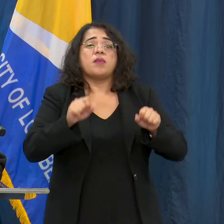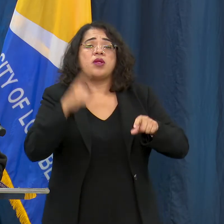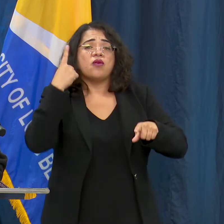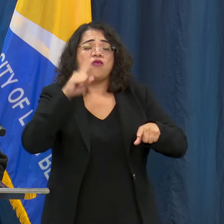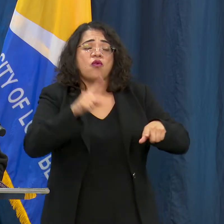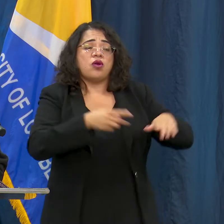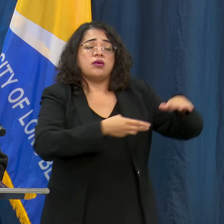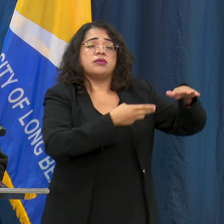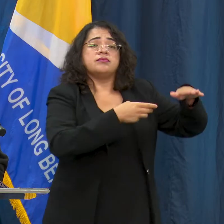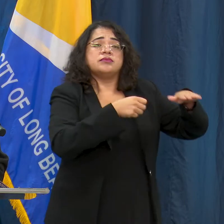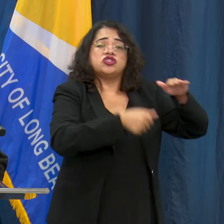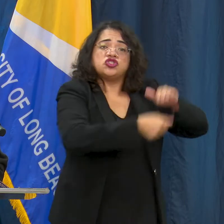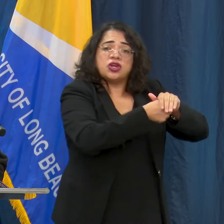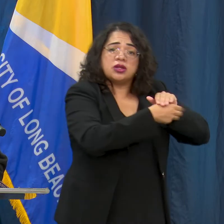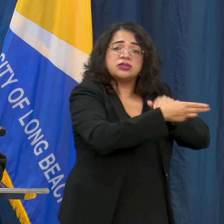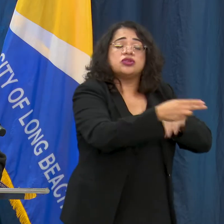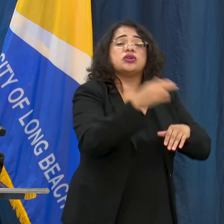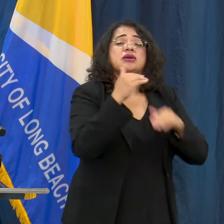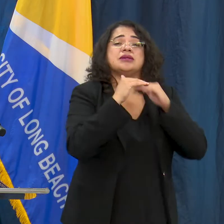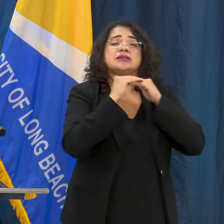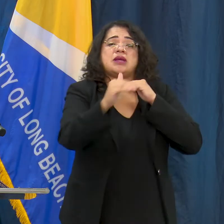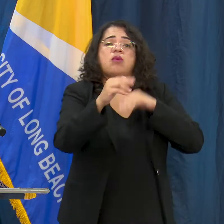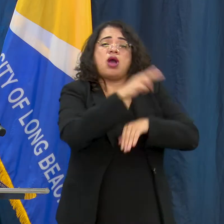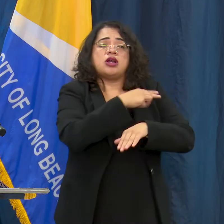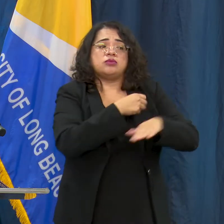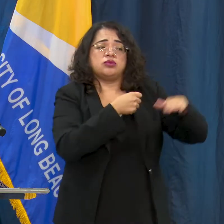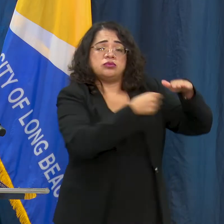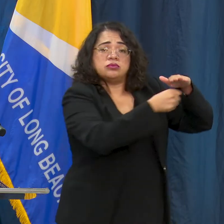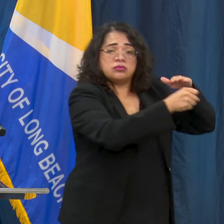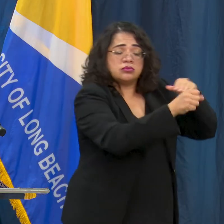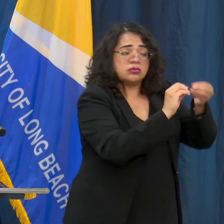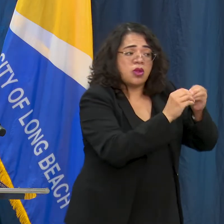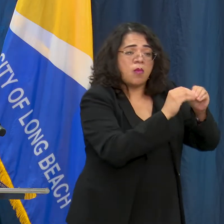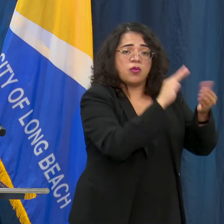sweet eliza Sione's establish pruebas de tasida positive edad yah